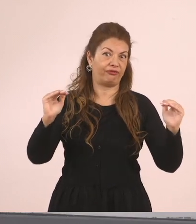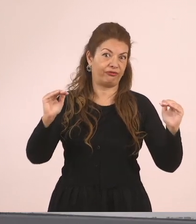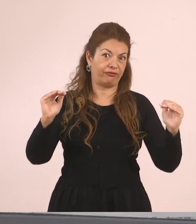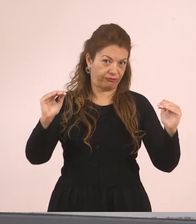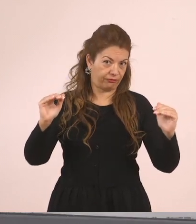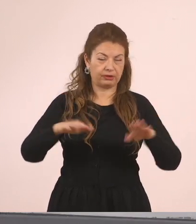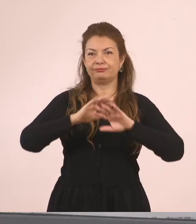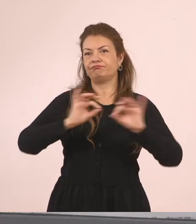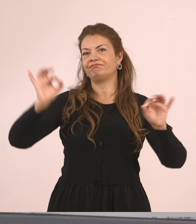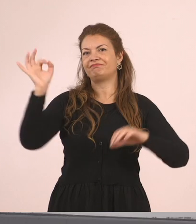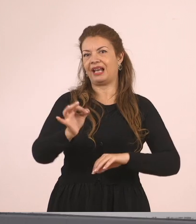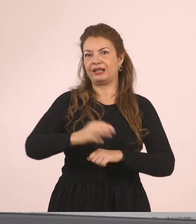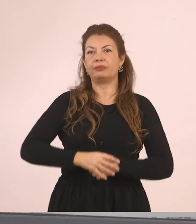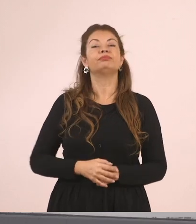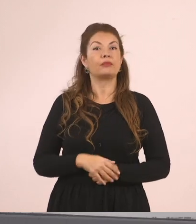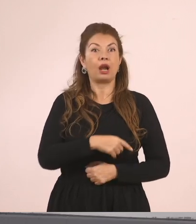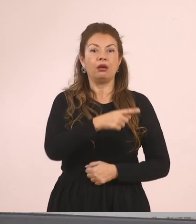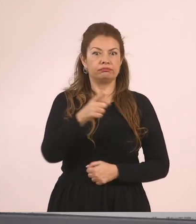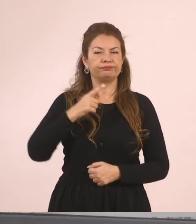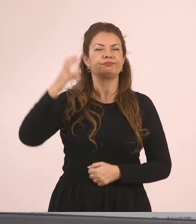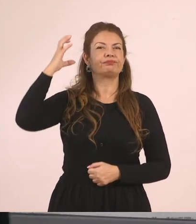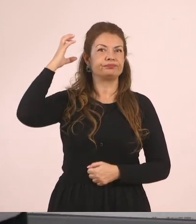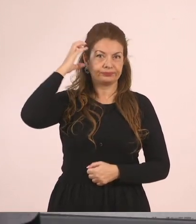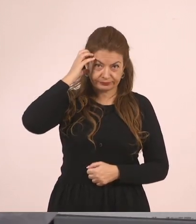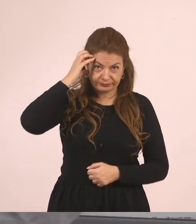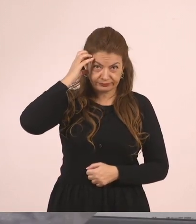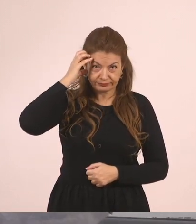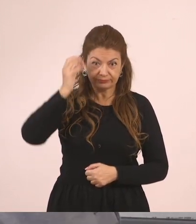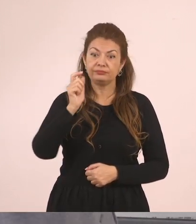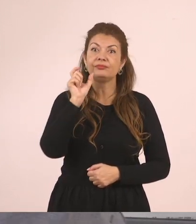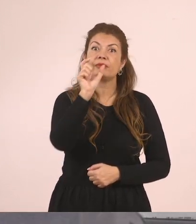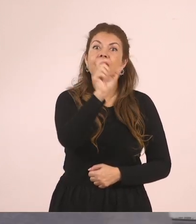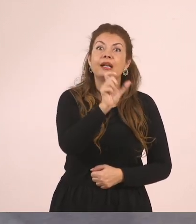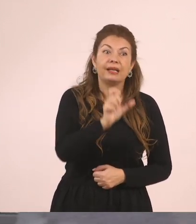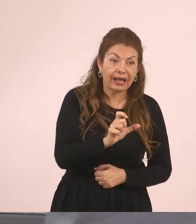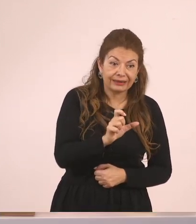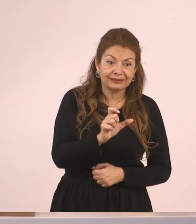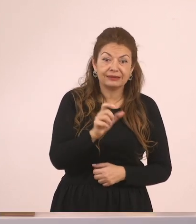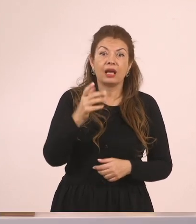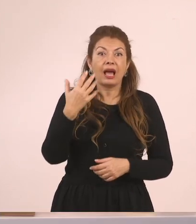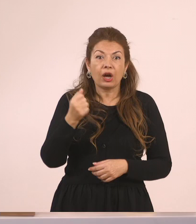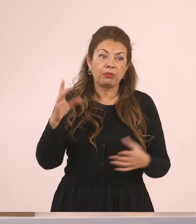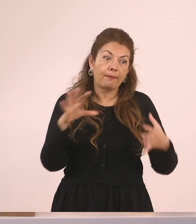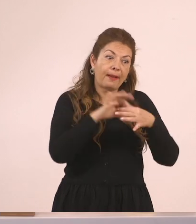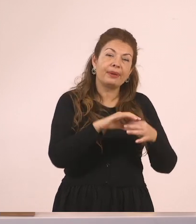Τέλεια! Άρα αυτό που θυμάμαι πάντα είναι... ...ότι οι λεξούλες που παράγονται από τα ρήματα σε -ώνω,